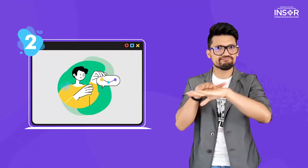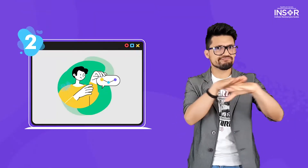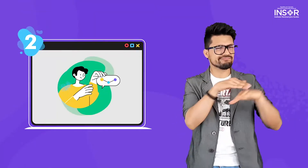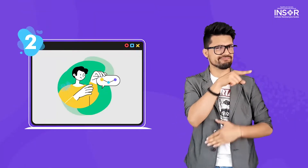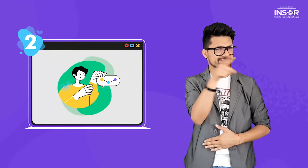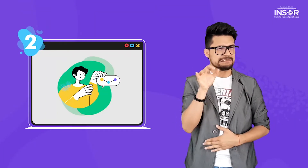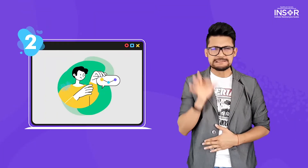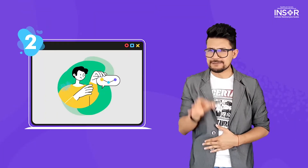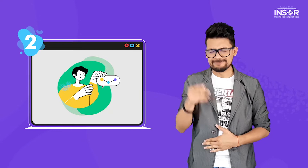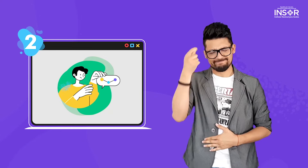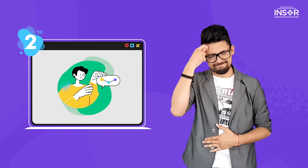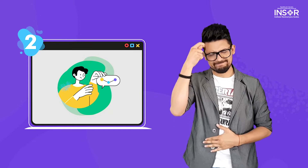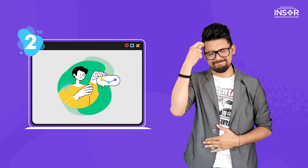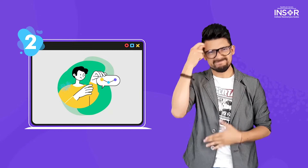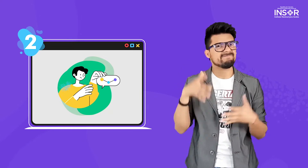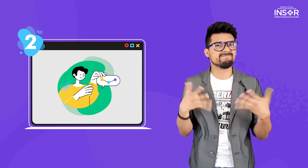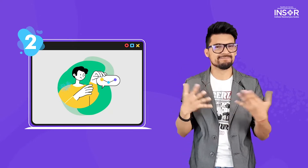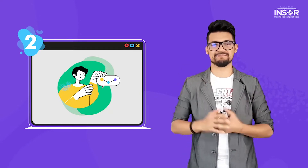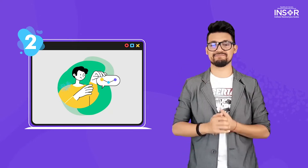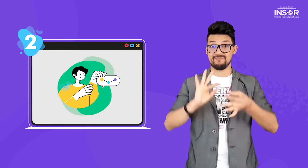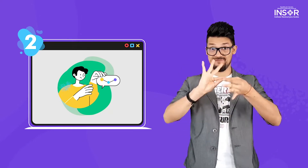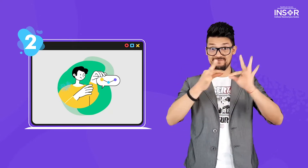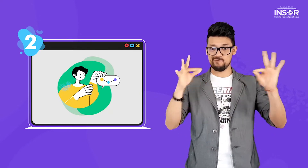Siempre tengan presente que cuando vayan a redactar un mensaje,